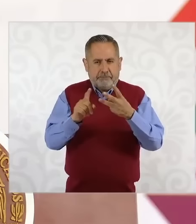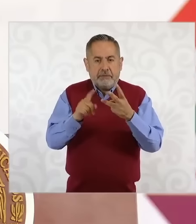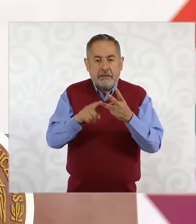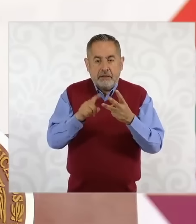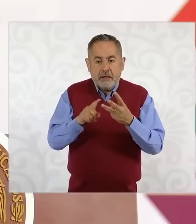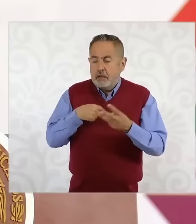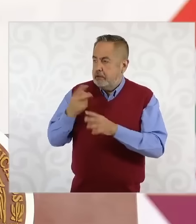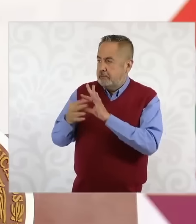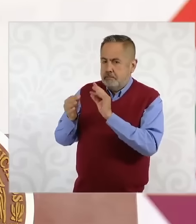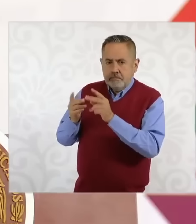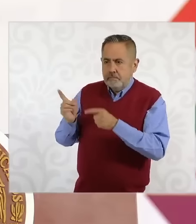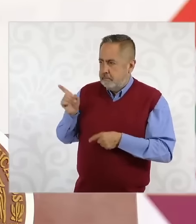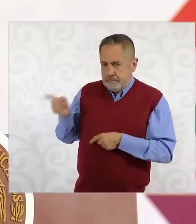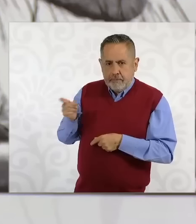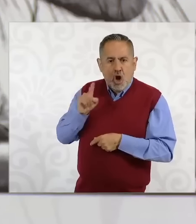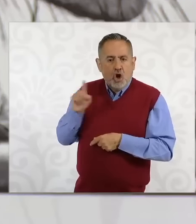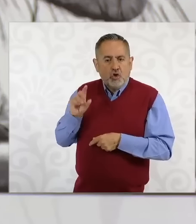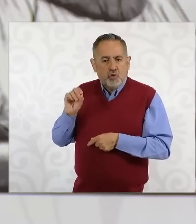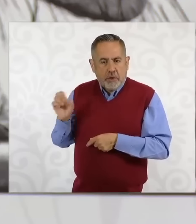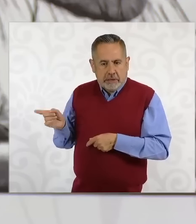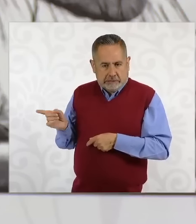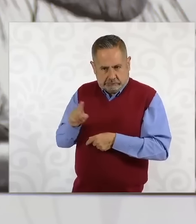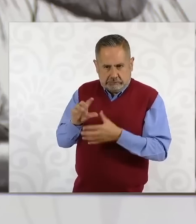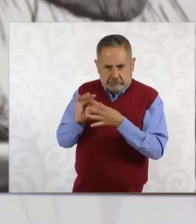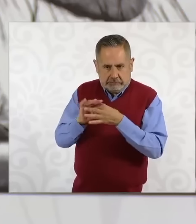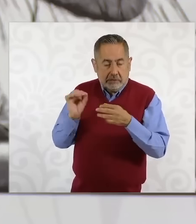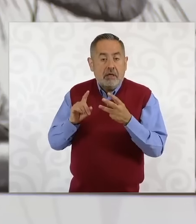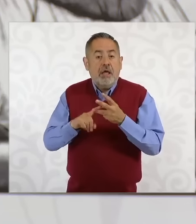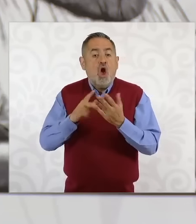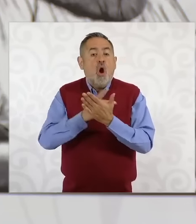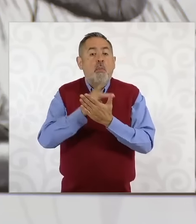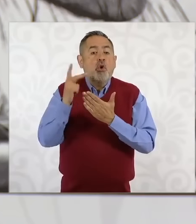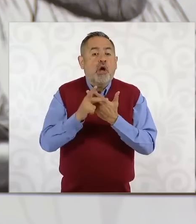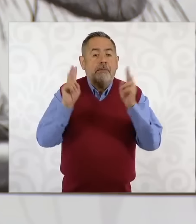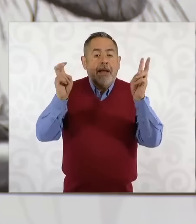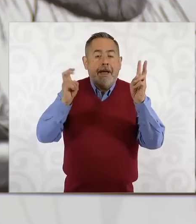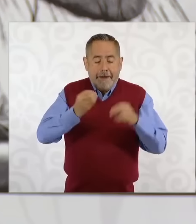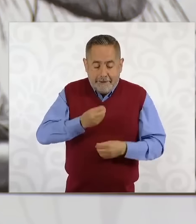que le voy a pedir ahora a Soe que lo explique es el programa de Vive Saludable, Vive Feliz,